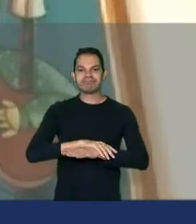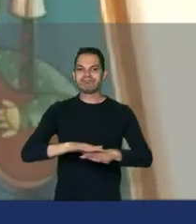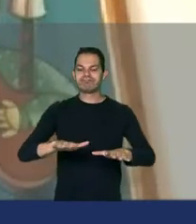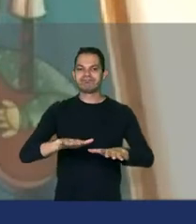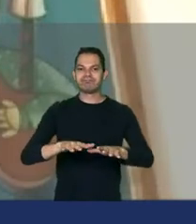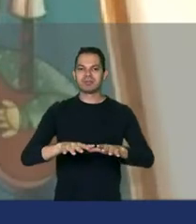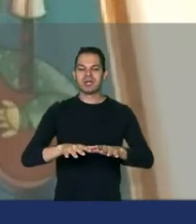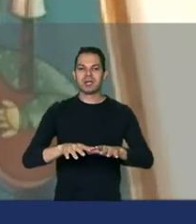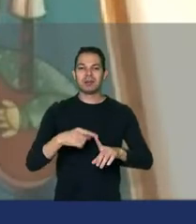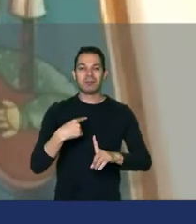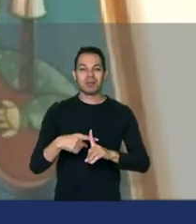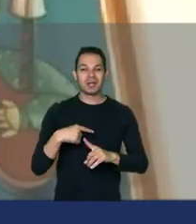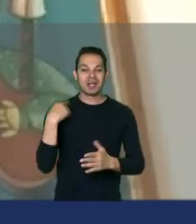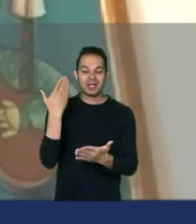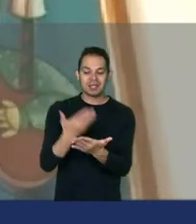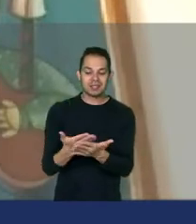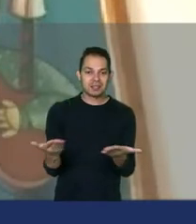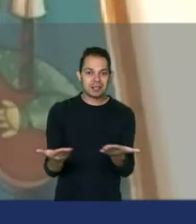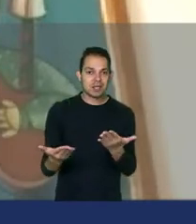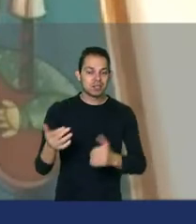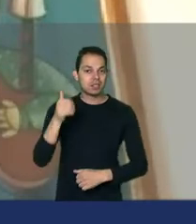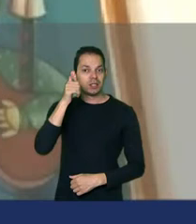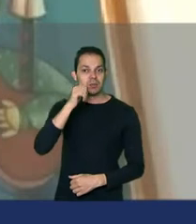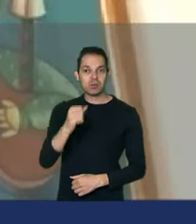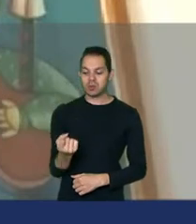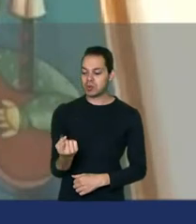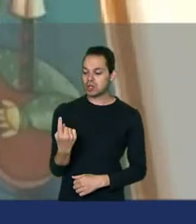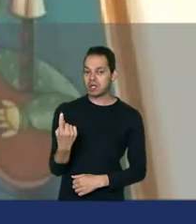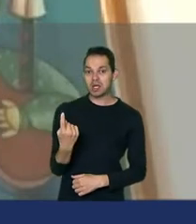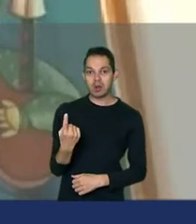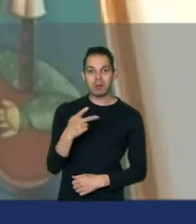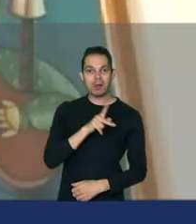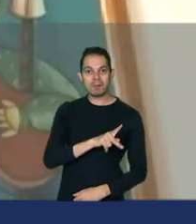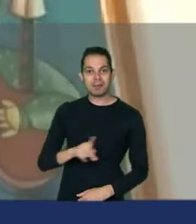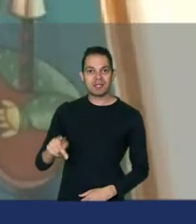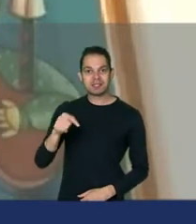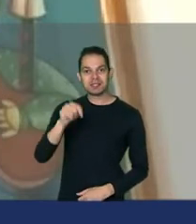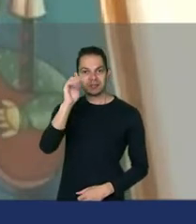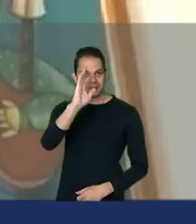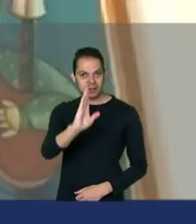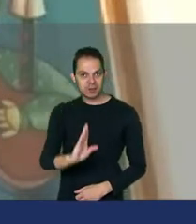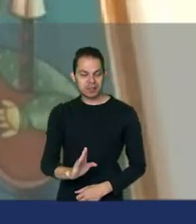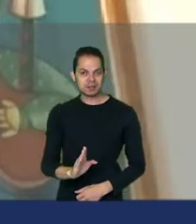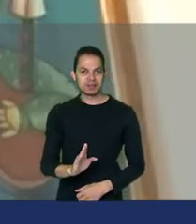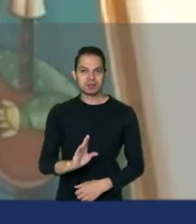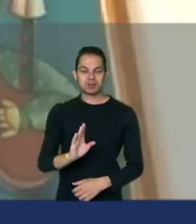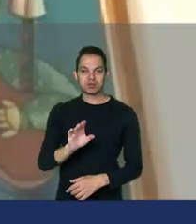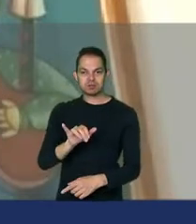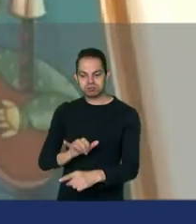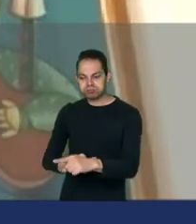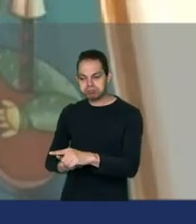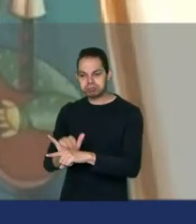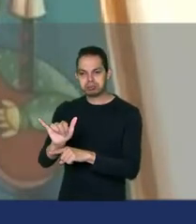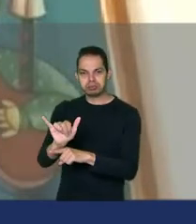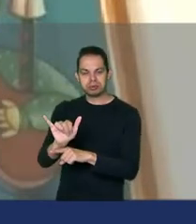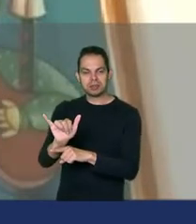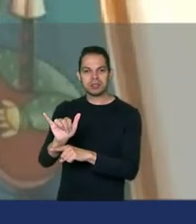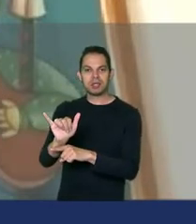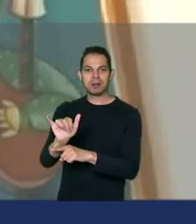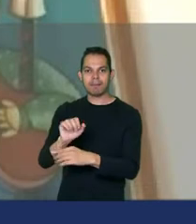MULHERES PORQUE A PRIMEIRA E ATÉ HOJE ÚNICA MULHER A EXERCER A PRESIDÊNCIA DA REPÚBLICA, FOI TRAÍDA FOI GOLPEEADA PELO PARLAMENTO E